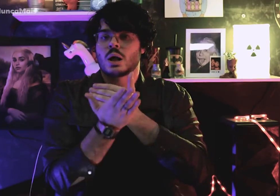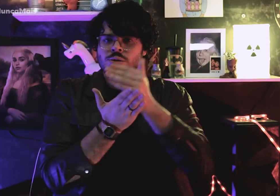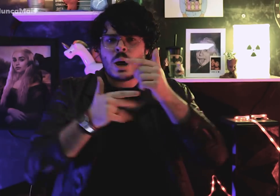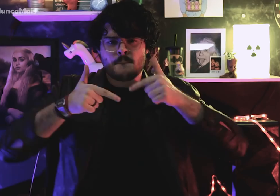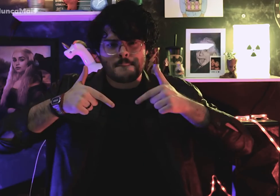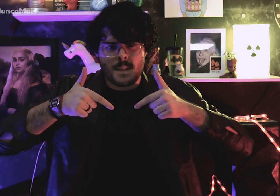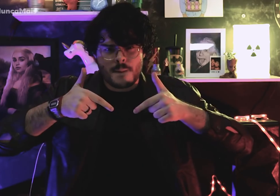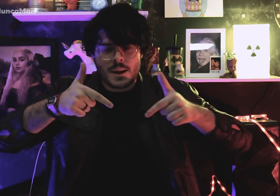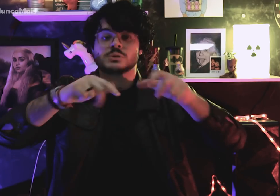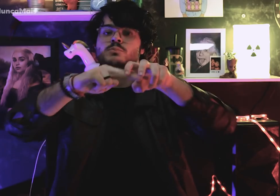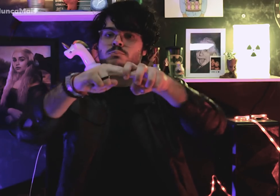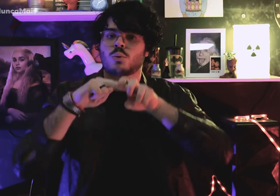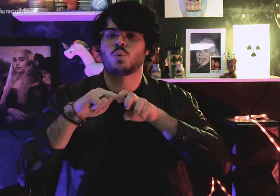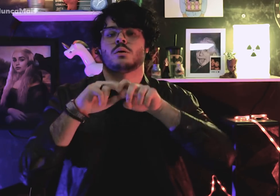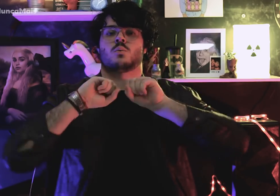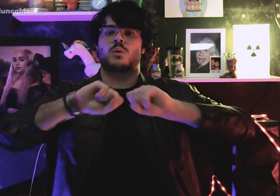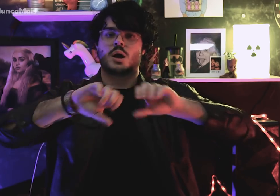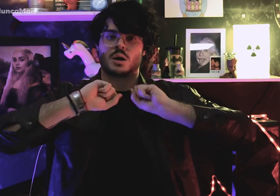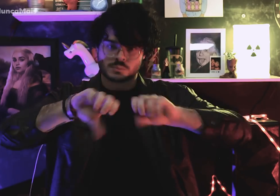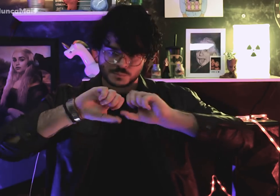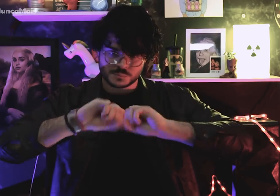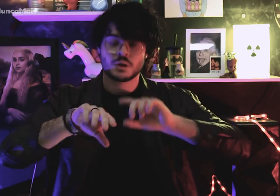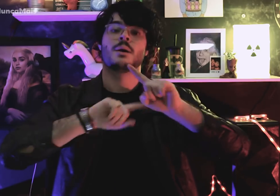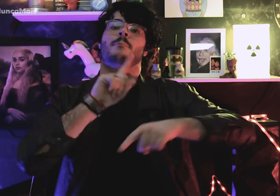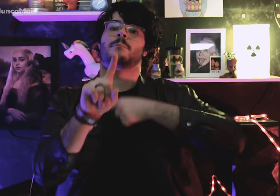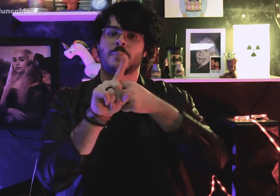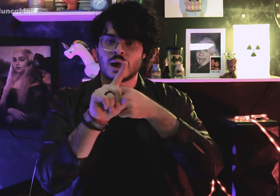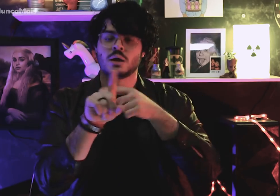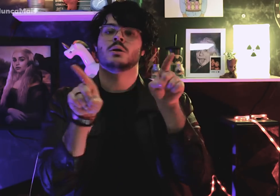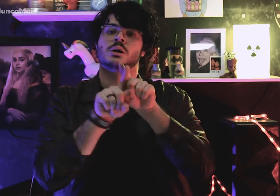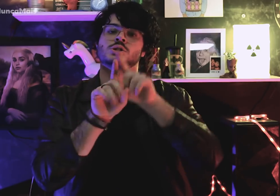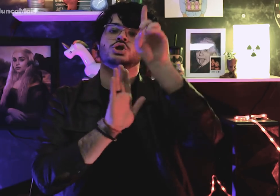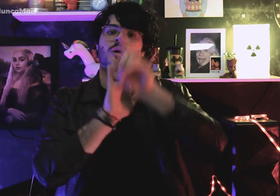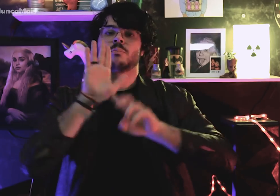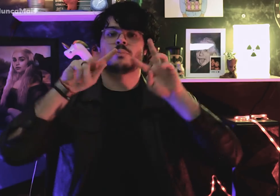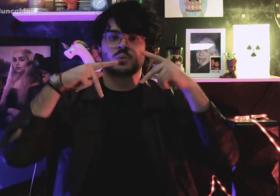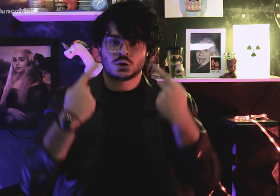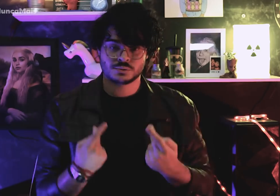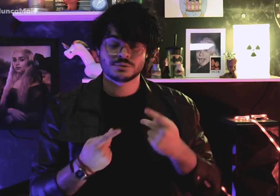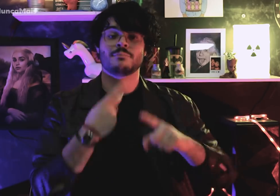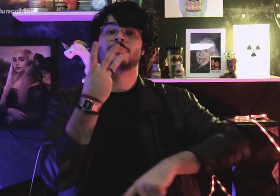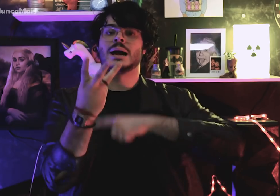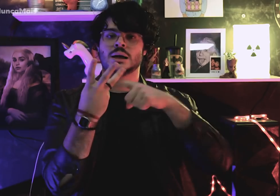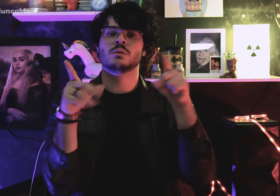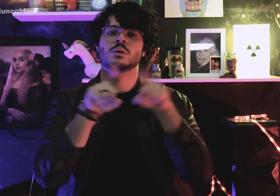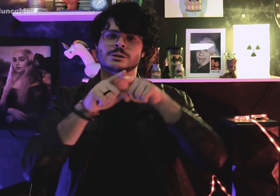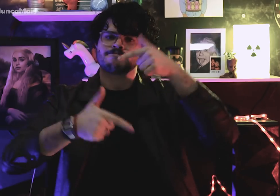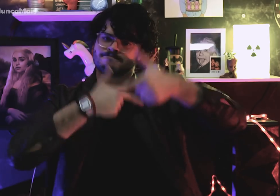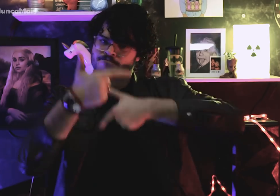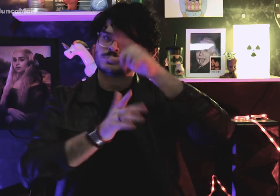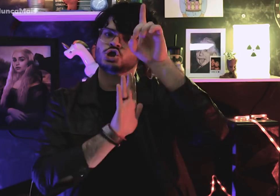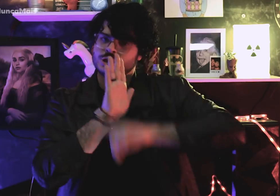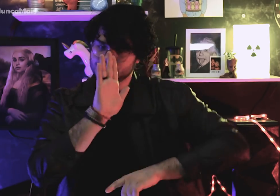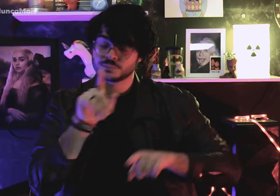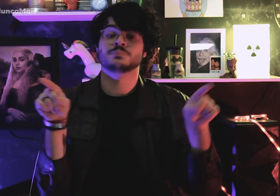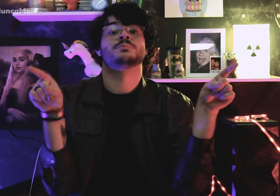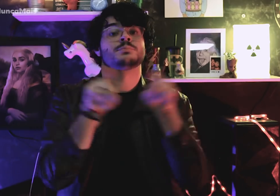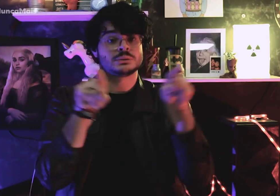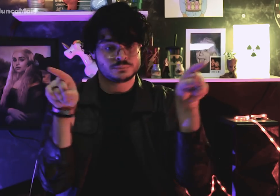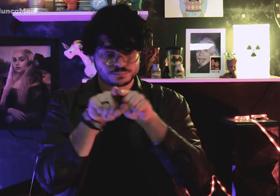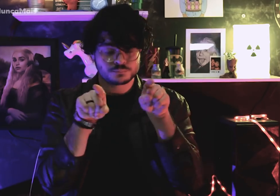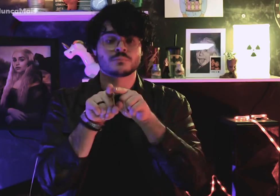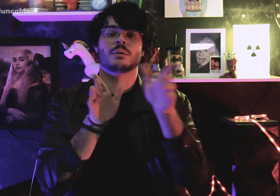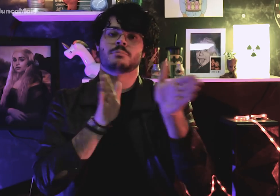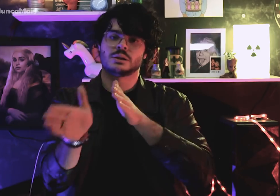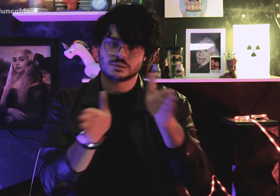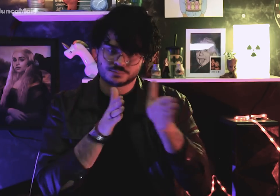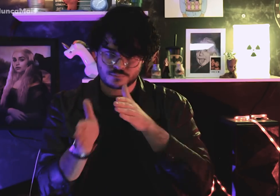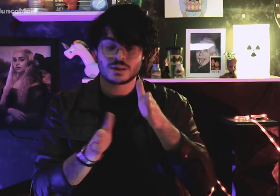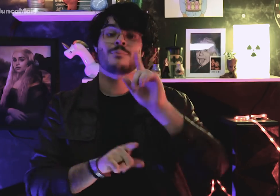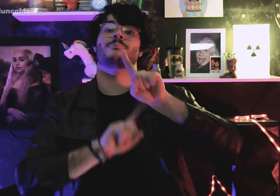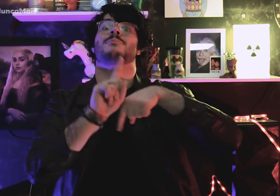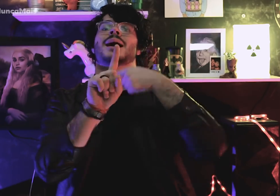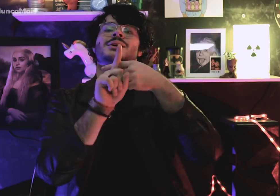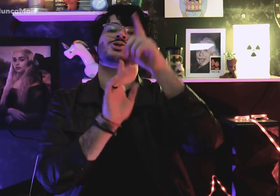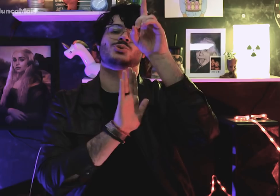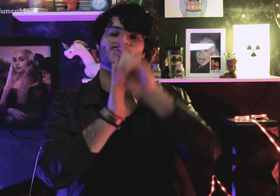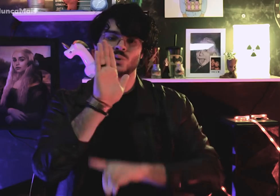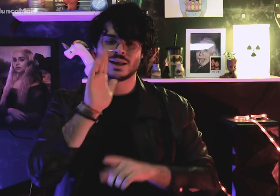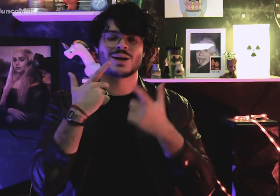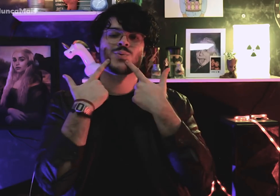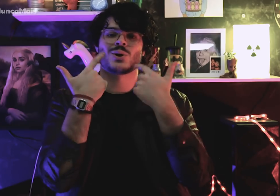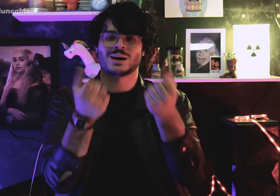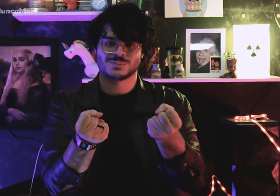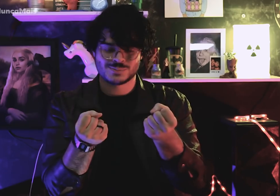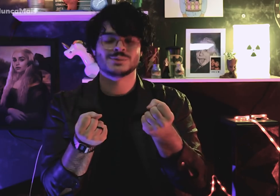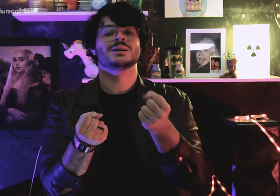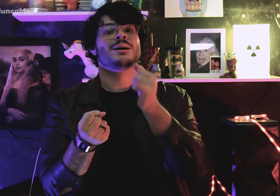pela educação, acessibilidade, pelos direitos humanos, direito do trabalho e direito linguístico,